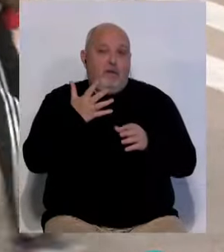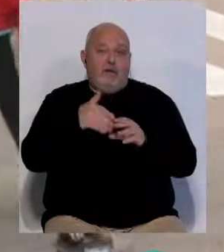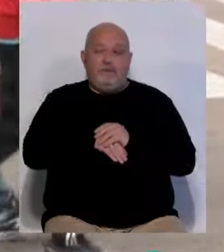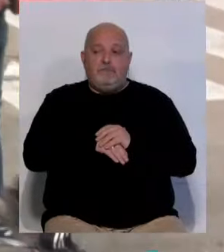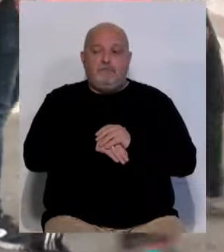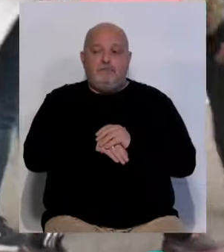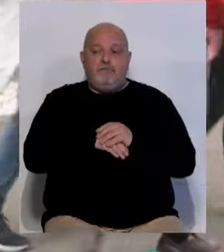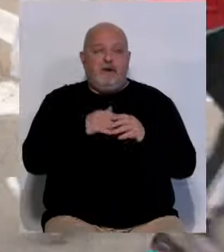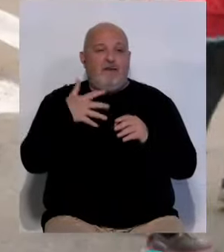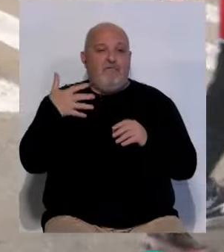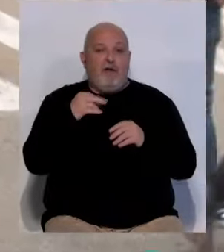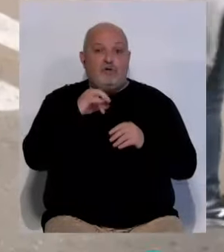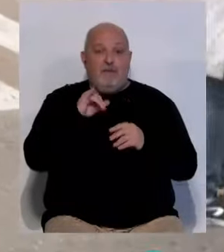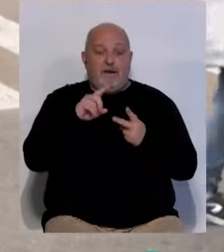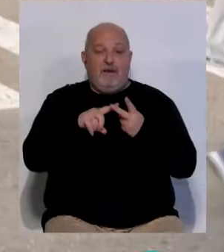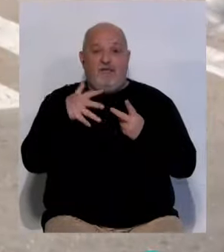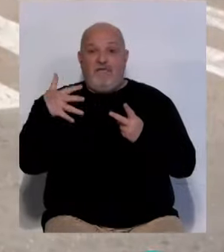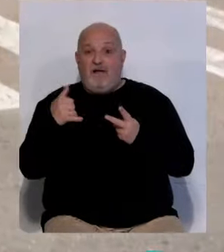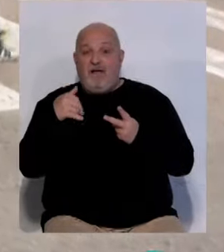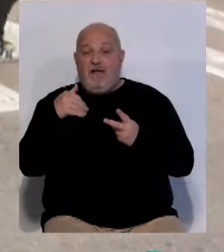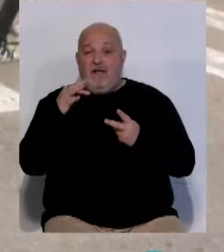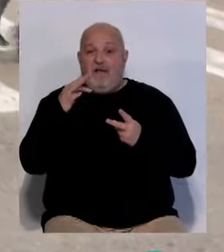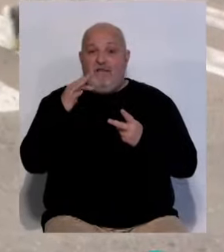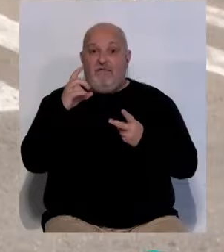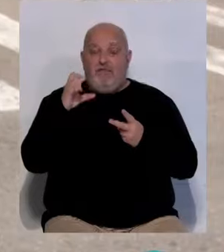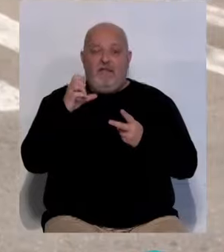pero creo que con la baja de José Mari y con la baja de F de San emeterio se ha traído solamente